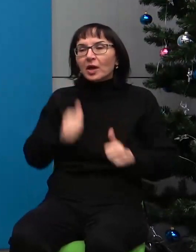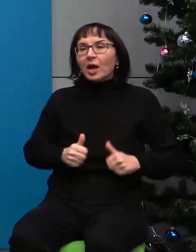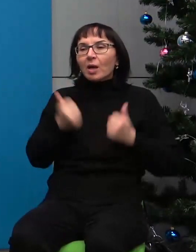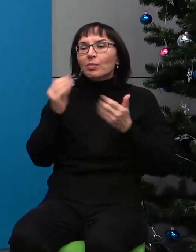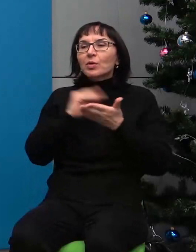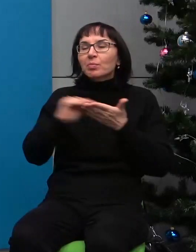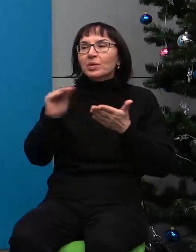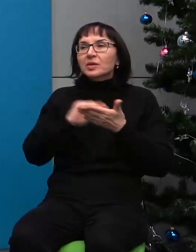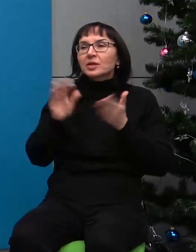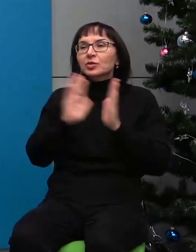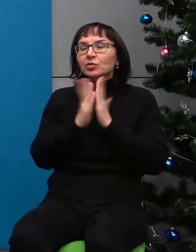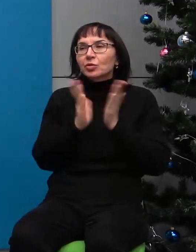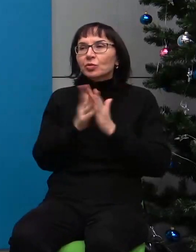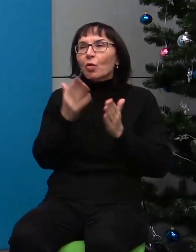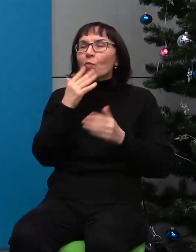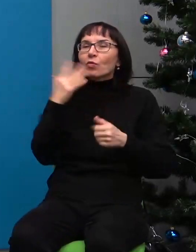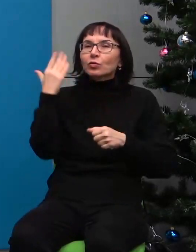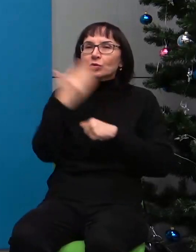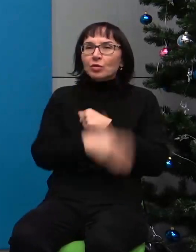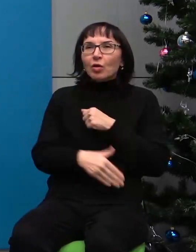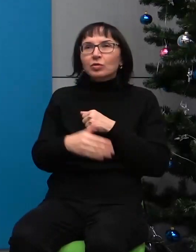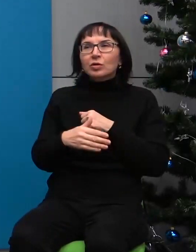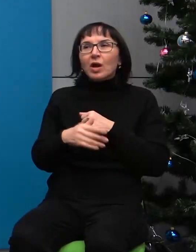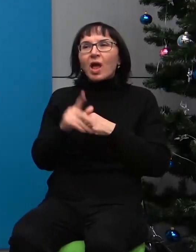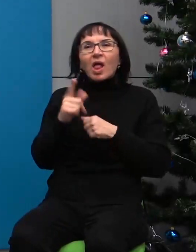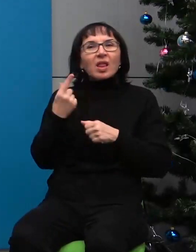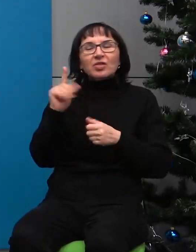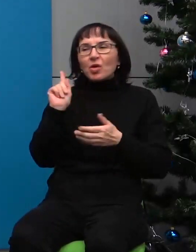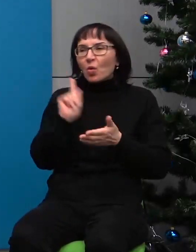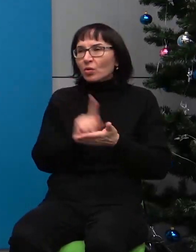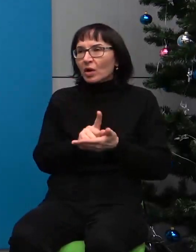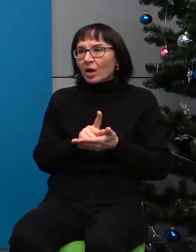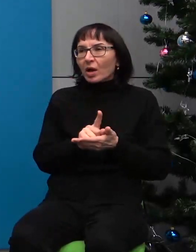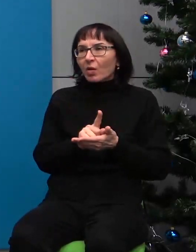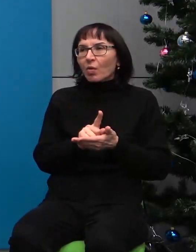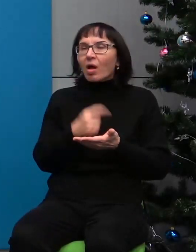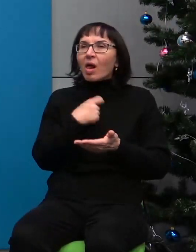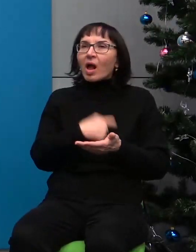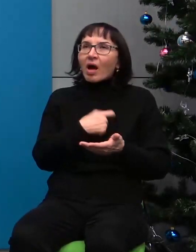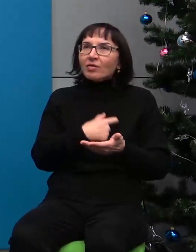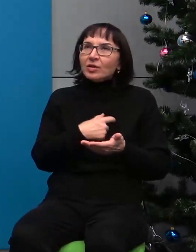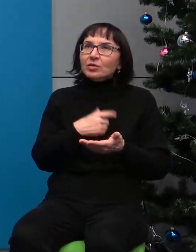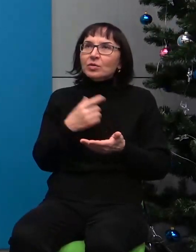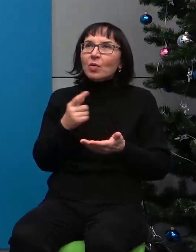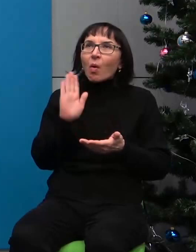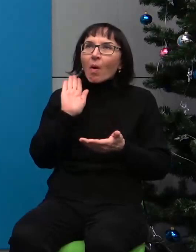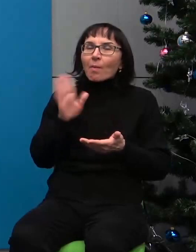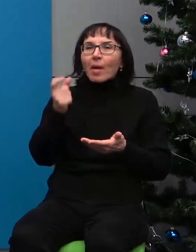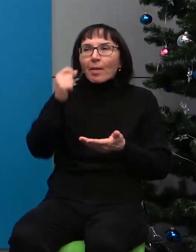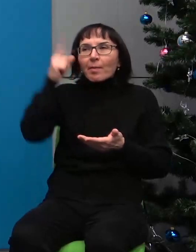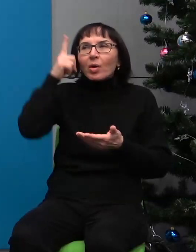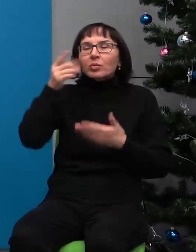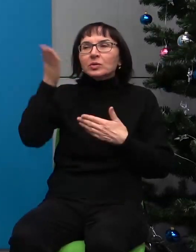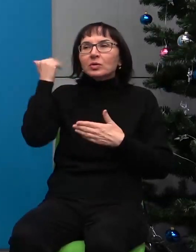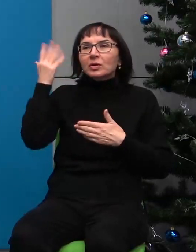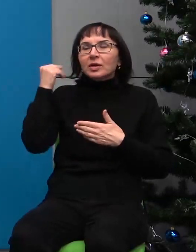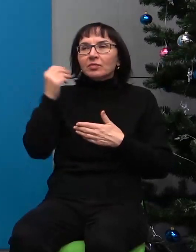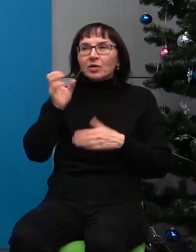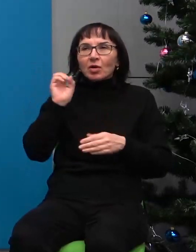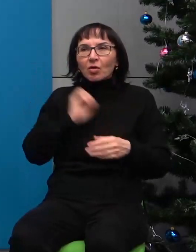i mówił, że tę książkę kiedyś skończy, ale już jej nie skończył, a ten pomysł to nosi w sercu od dawna. Więc ja pomyślałem, że gorzej niż on,